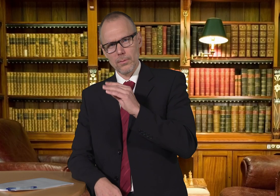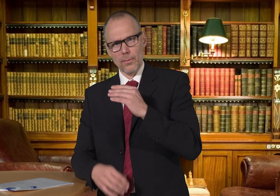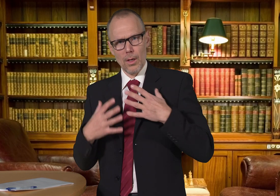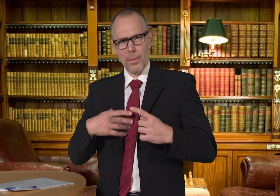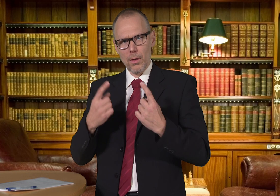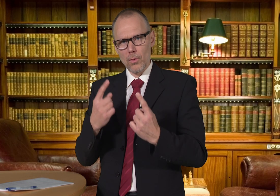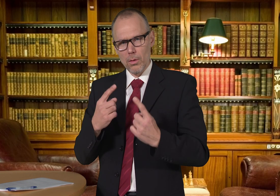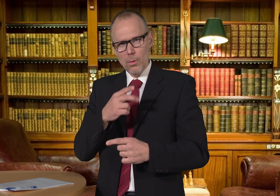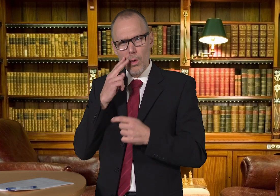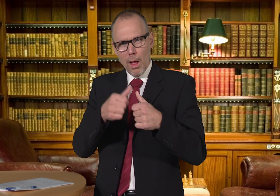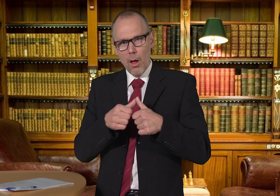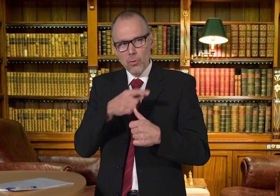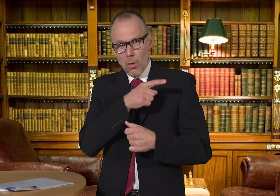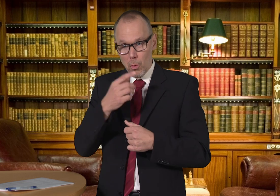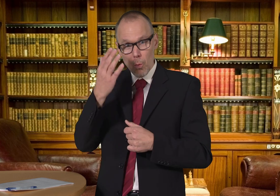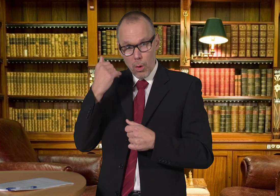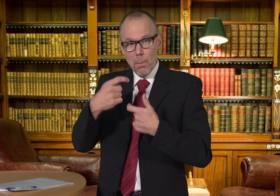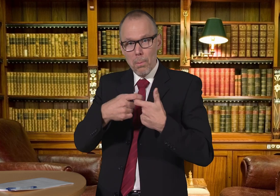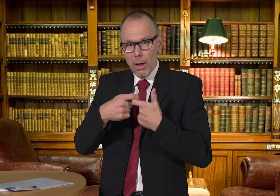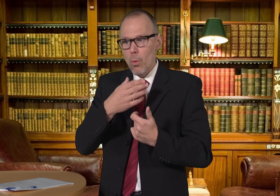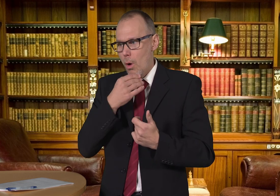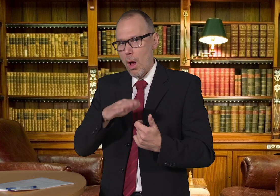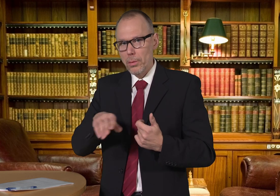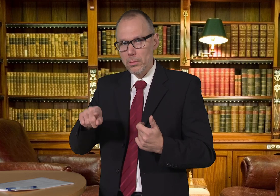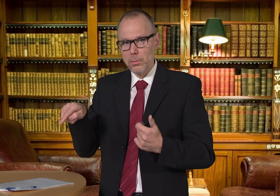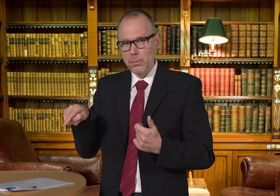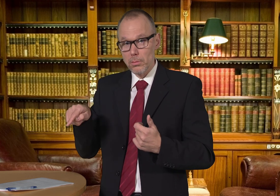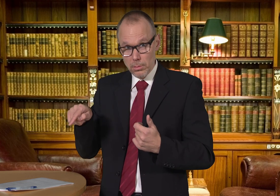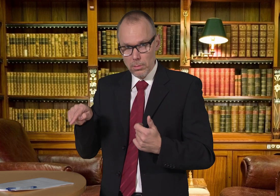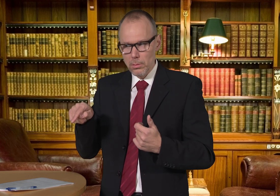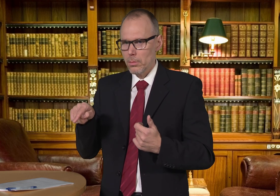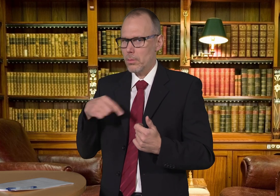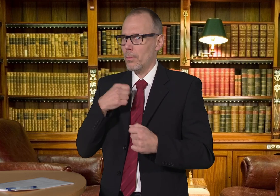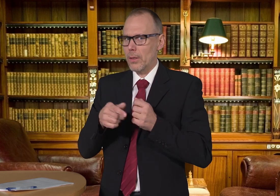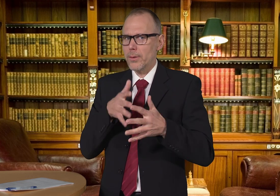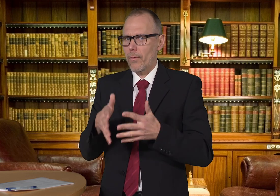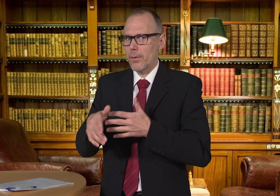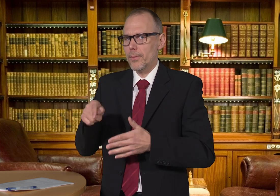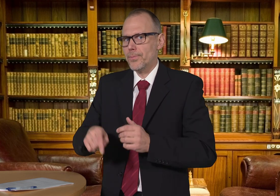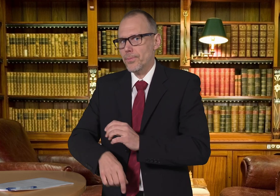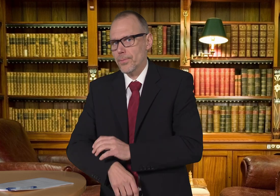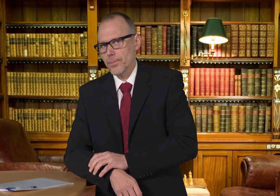Aika mielenkiintoinen väite, että Kuurojen Liitto olisi unohtanut lapset ja nuoret. Tämä asia täytyy selvittää.